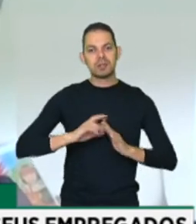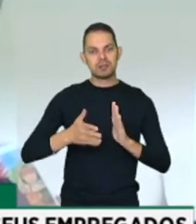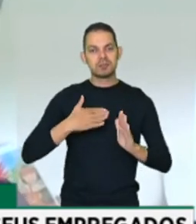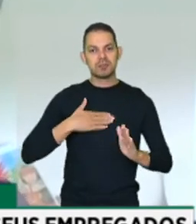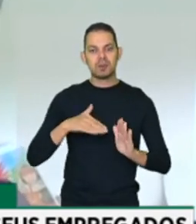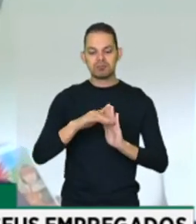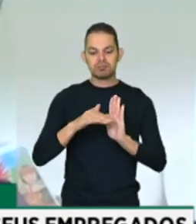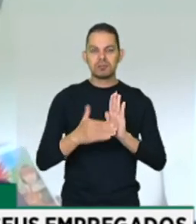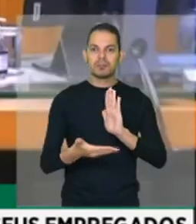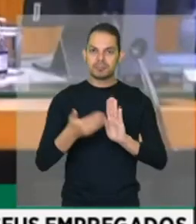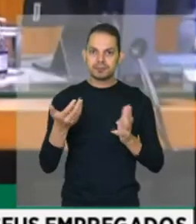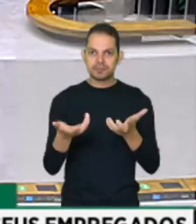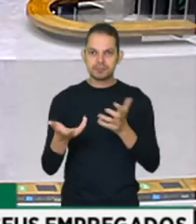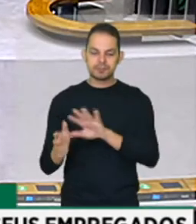CIENTISTAS E ESPECIAL ISTAS DO